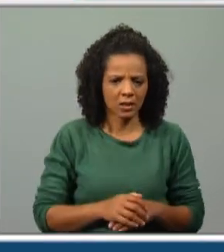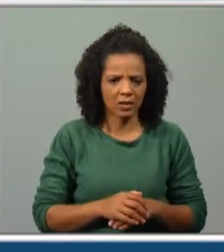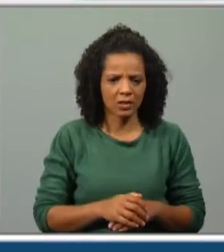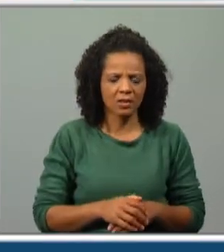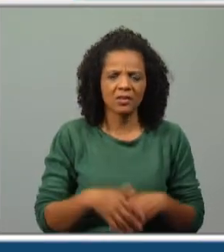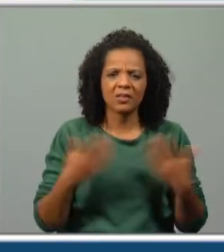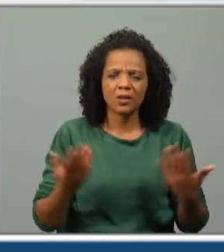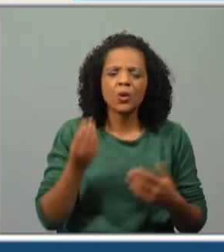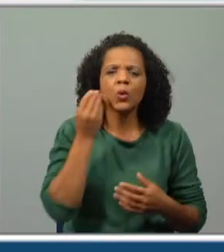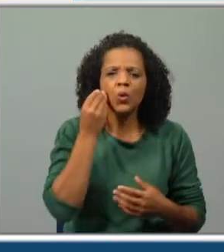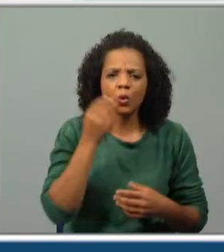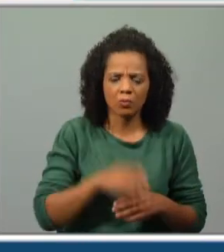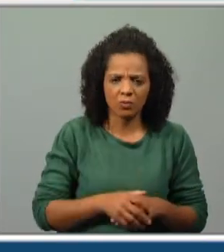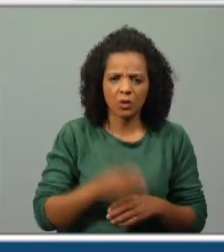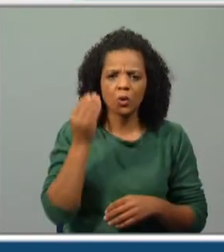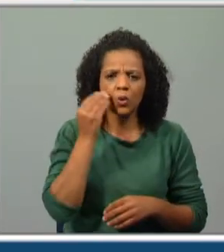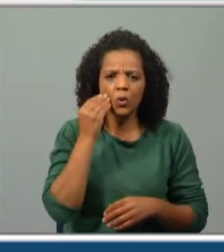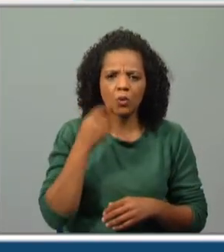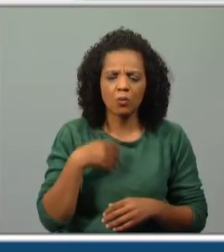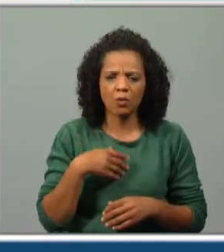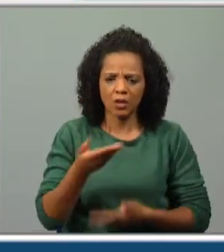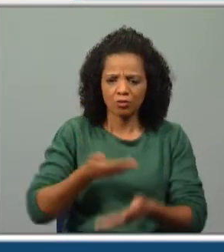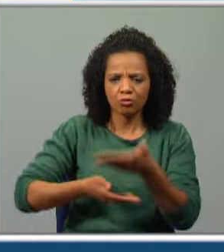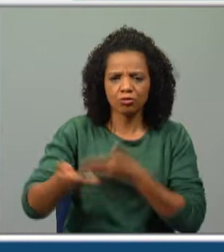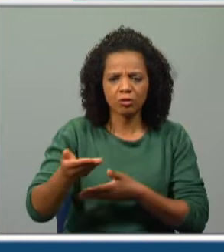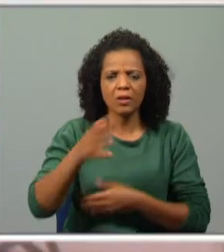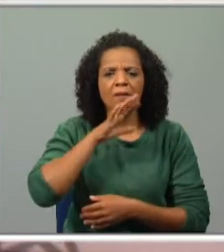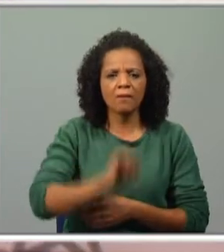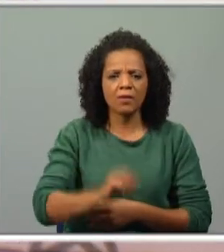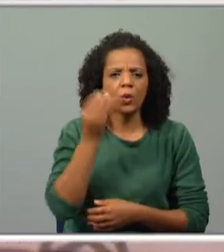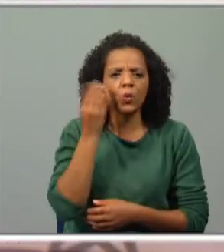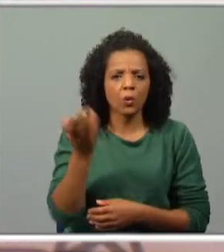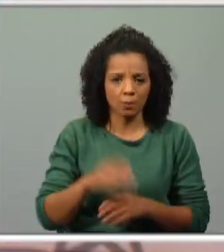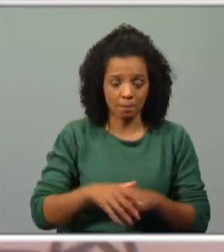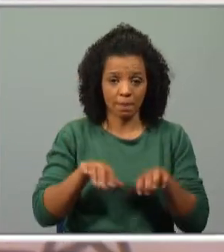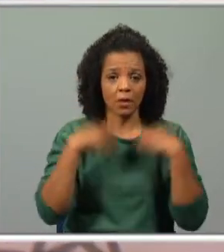Mas como que Bolsas dor podem pagar um filho portanto a sociedade achava que 但是疼痛獎學金如何負擔得起兒子，所以社會認為